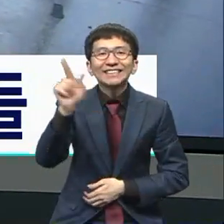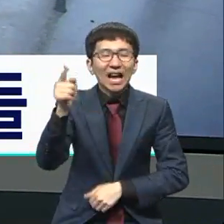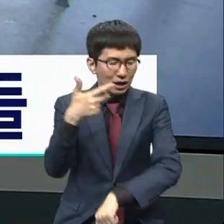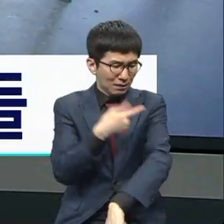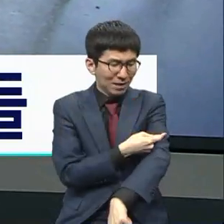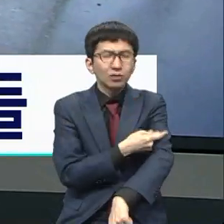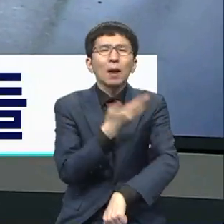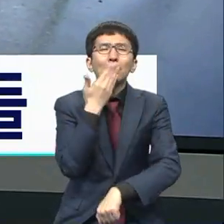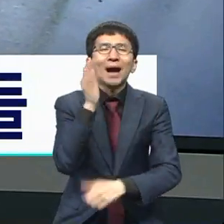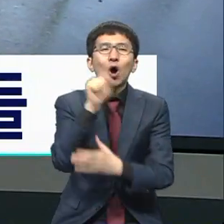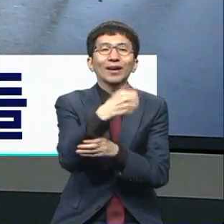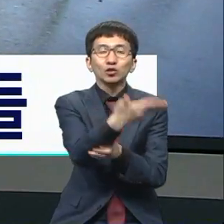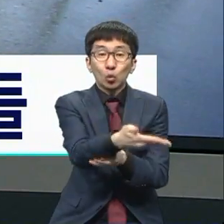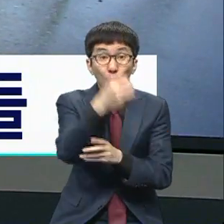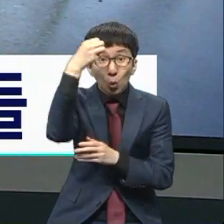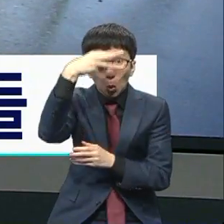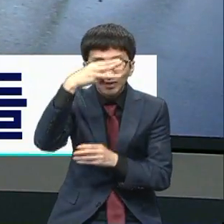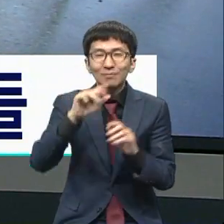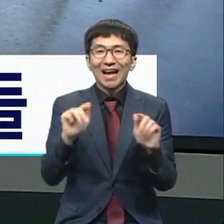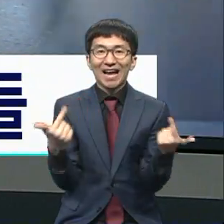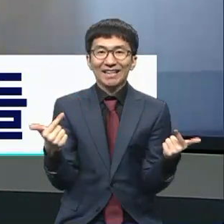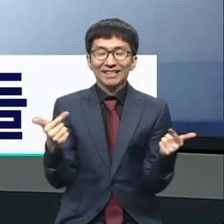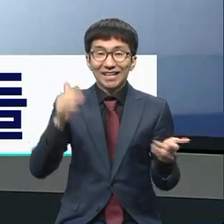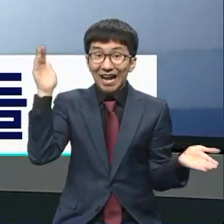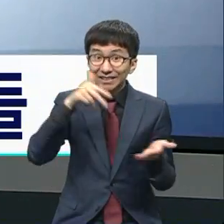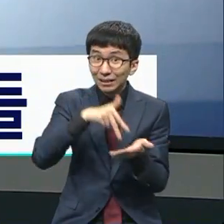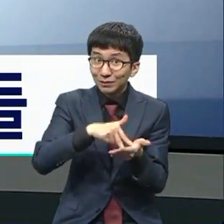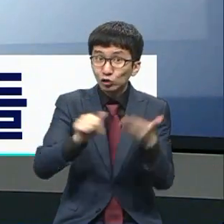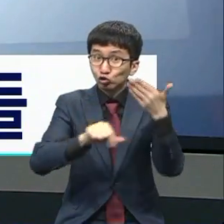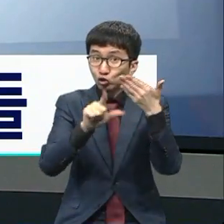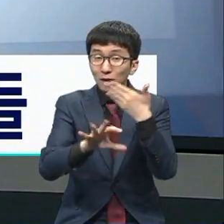수 있게 했죠. 고3이 아닌 수험생들은 9월 모의평가에